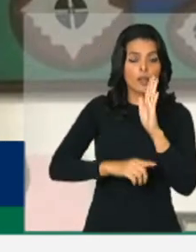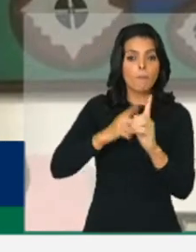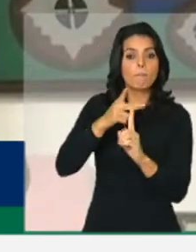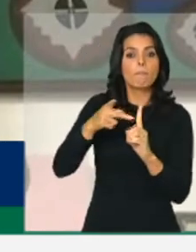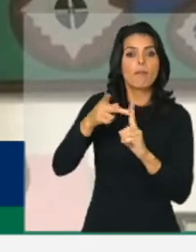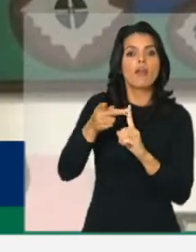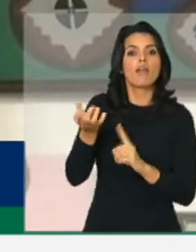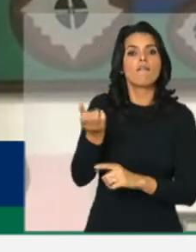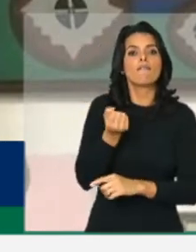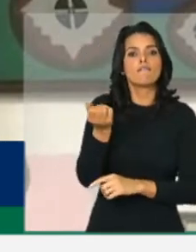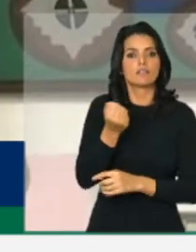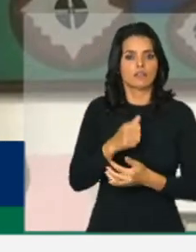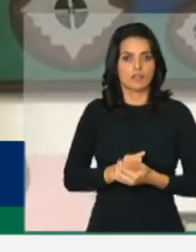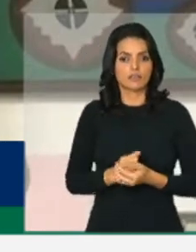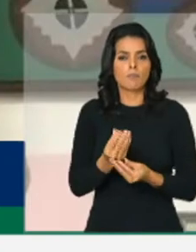CONDIÇÕES PRECÁRIAS CONVERSANDO HOJE COM A FNAT